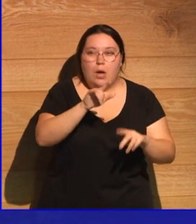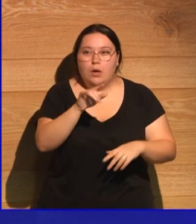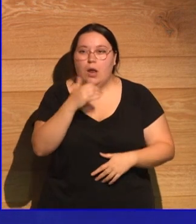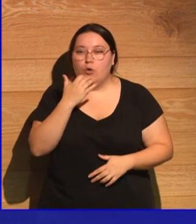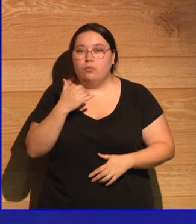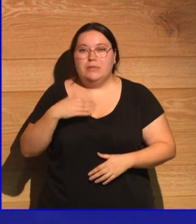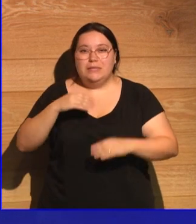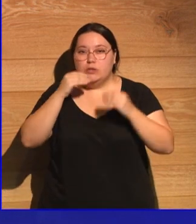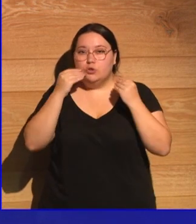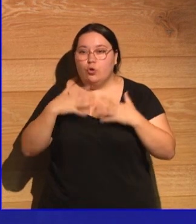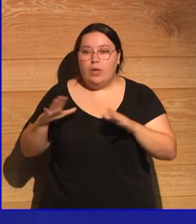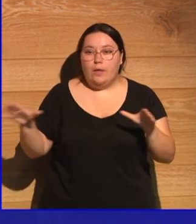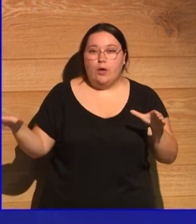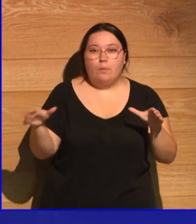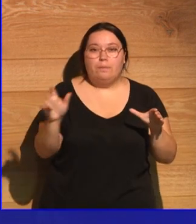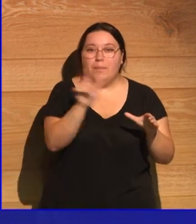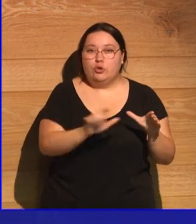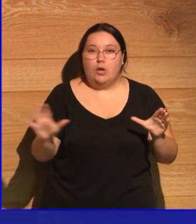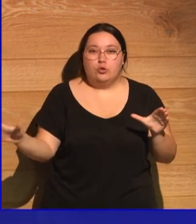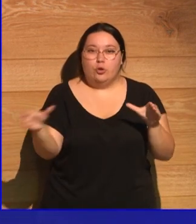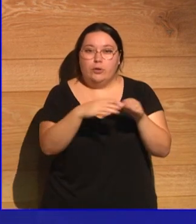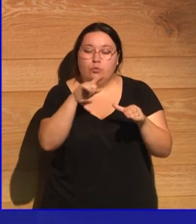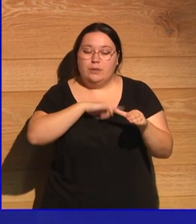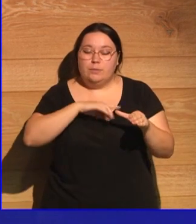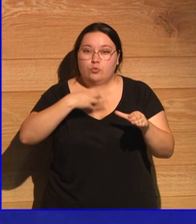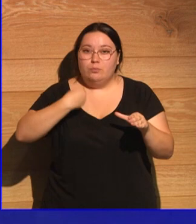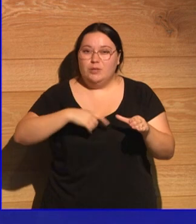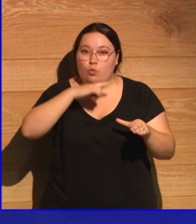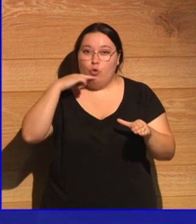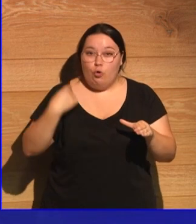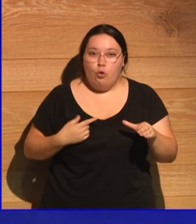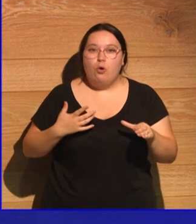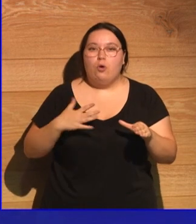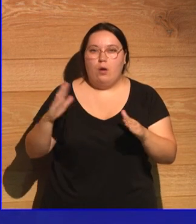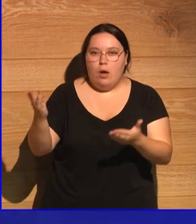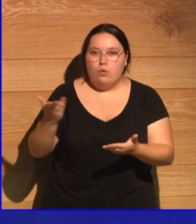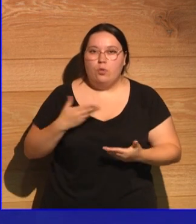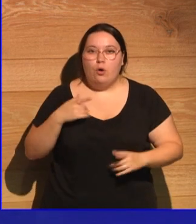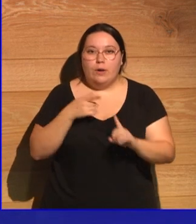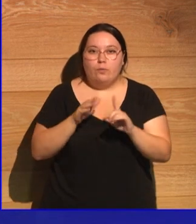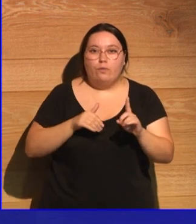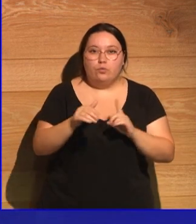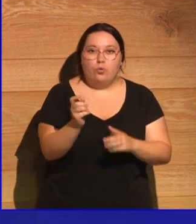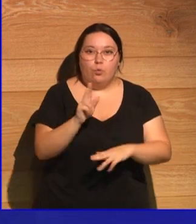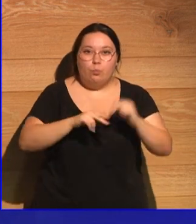a un dolor colectivo y a ir construyendo un futuro, una medio.